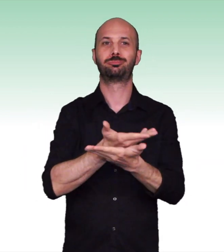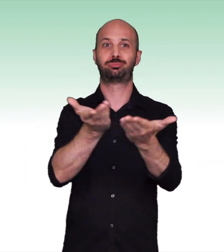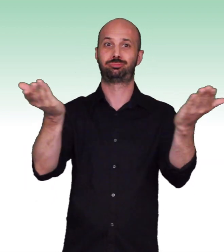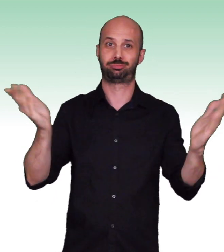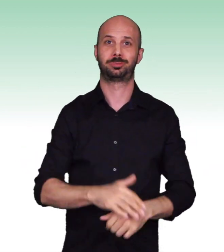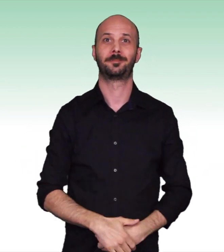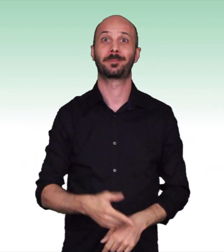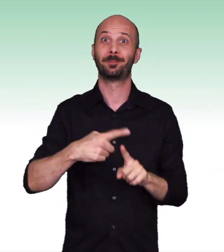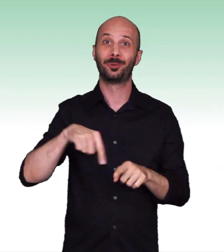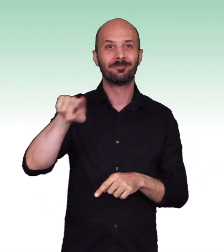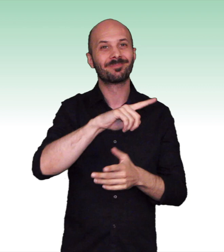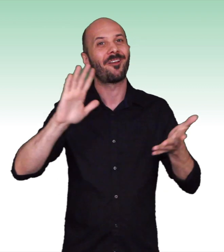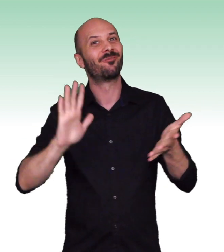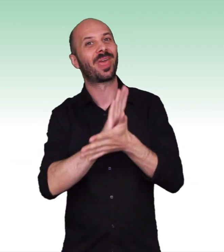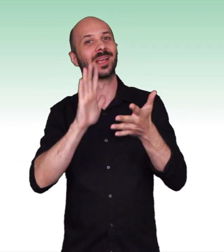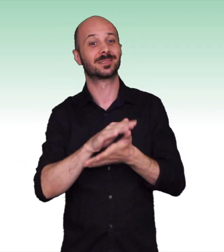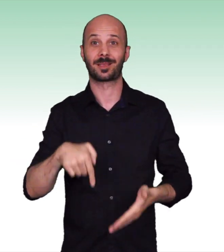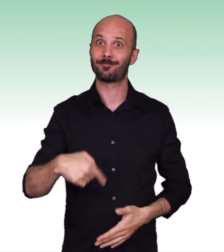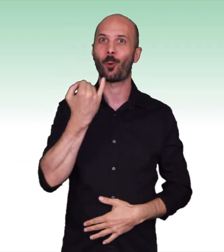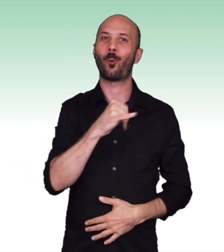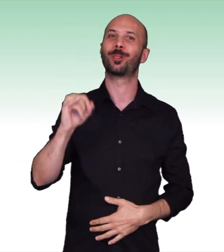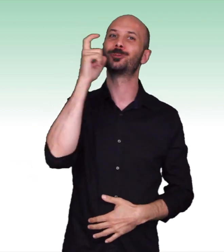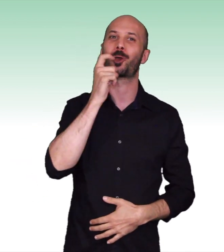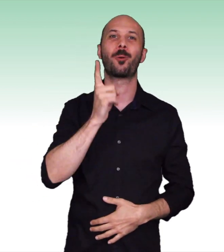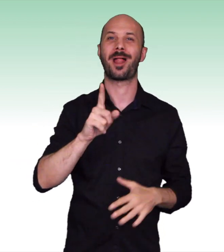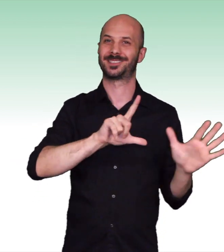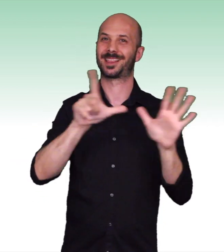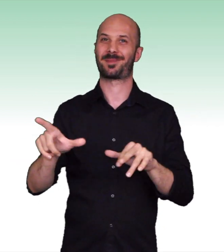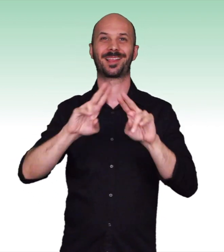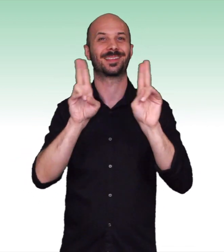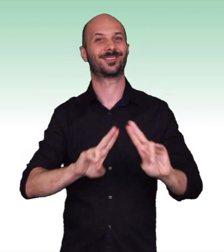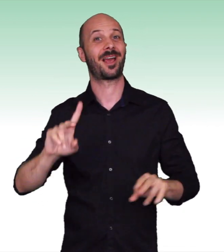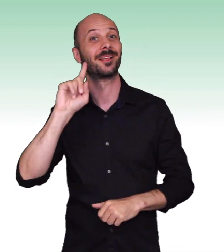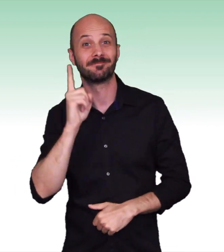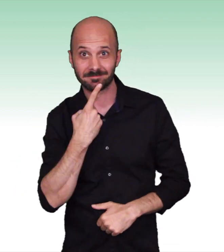e celebra l’ultimo giorno della Settimana Internazionale del Sordo